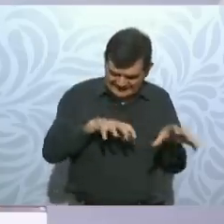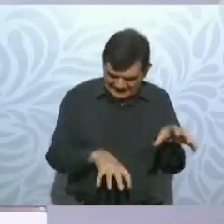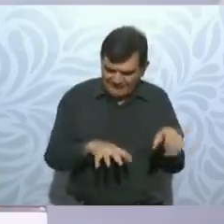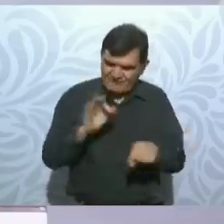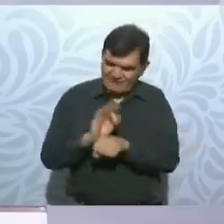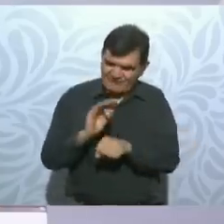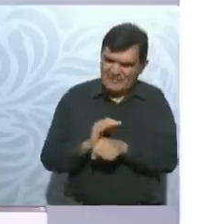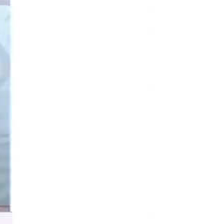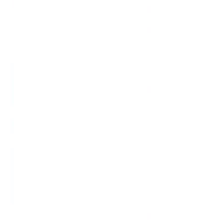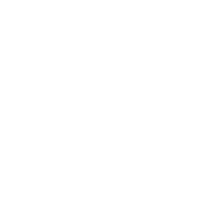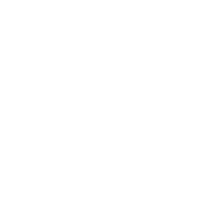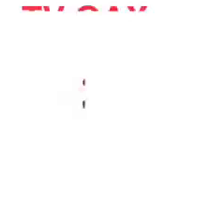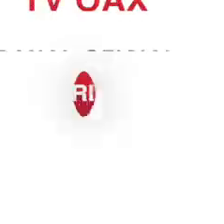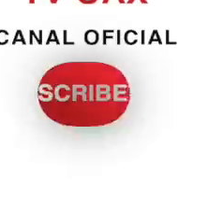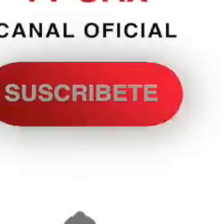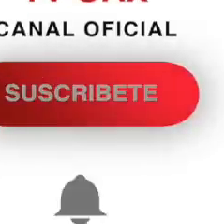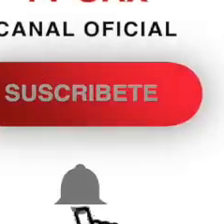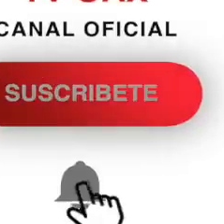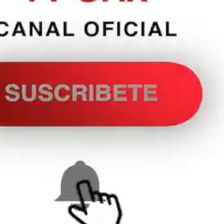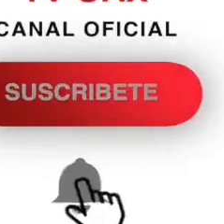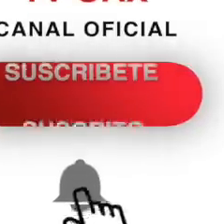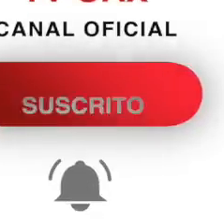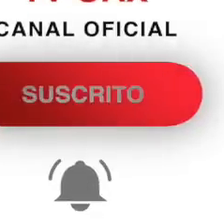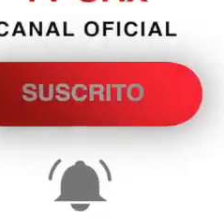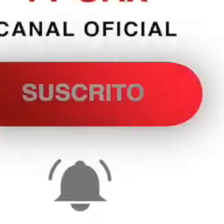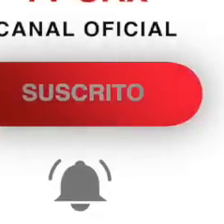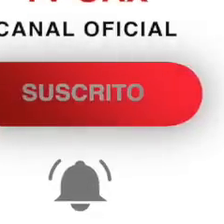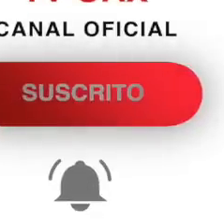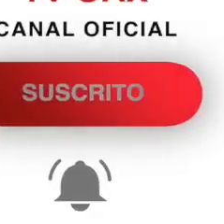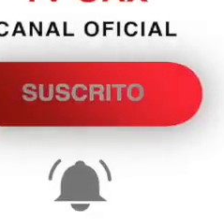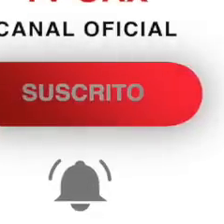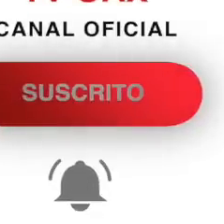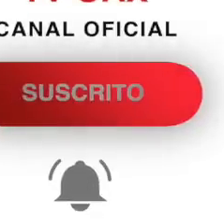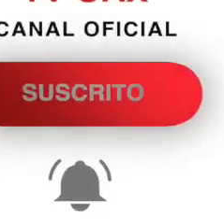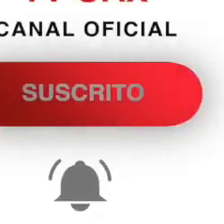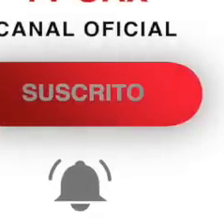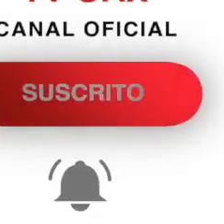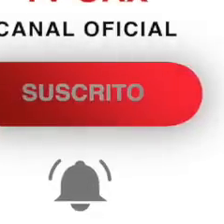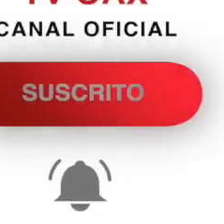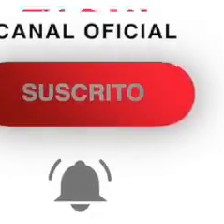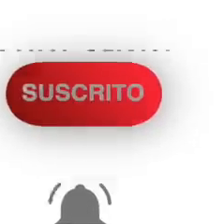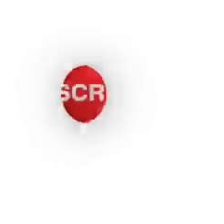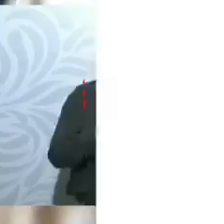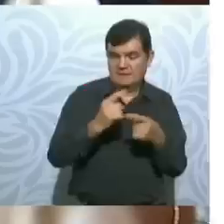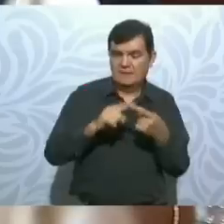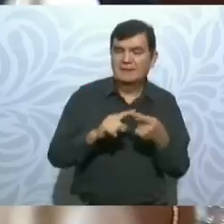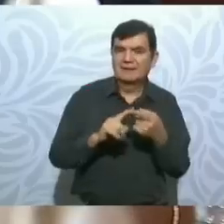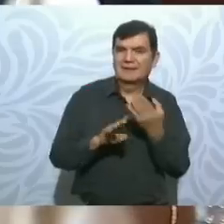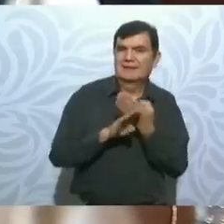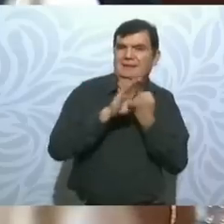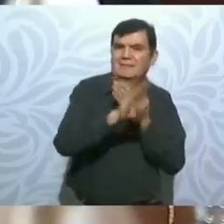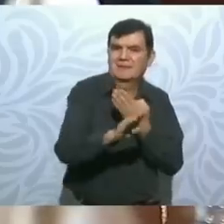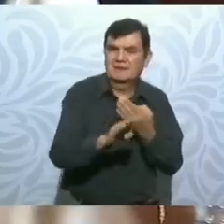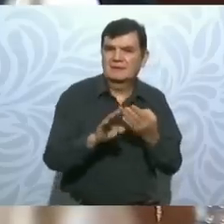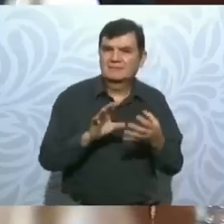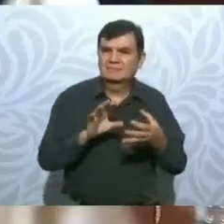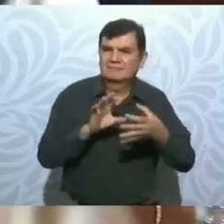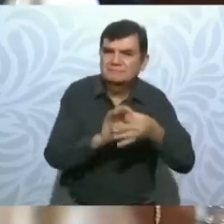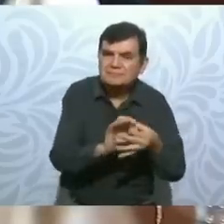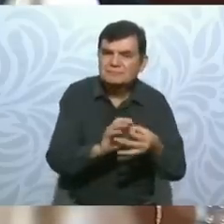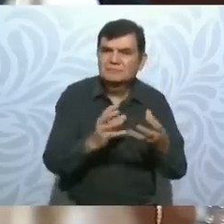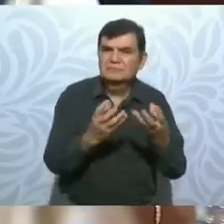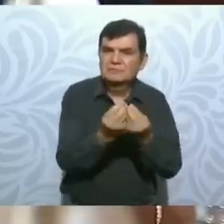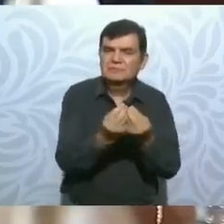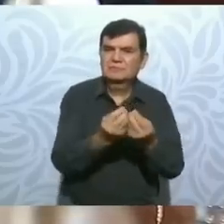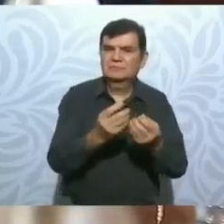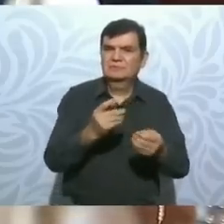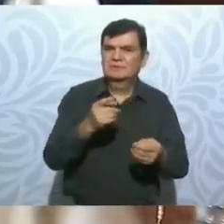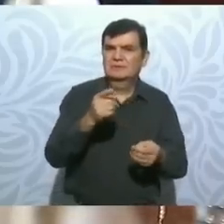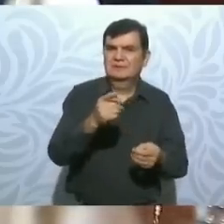policías municipales lo primero entemente es evitar cualquier colusión de cualquier